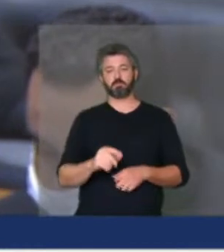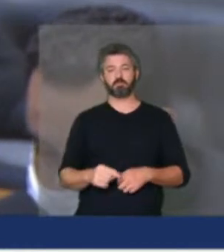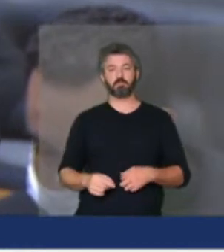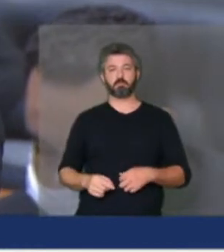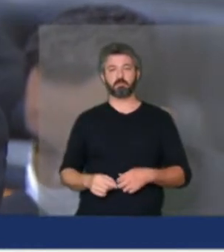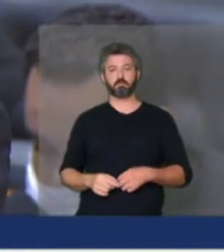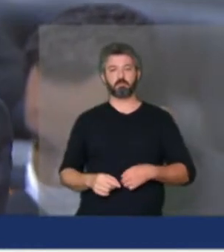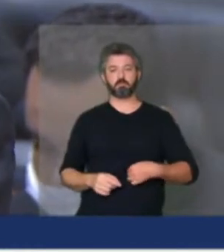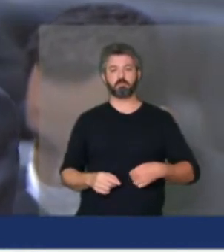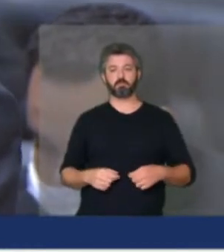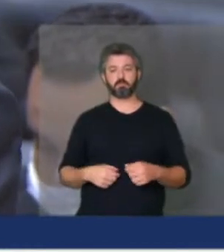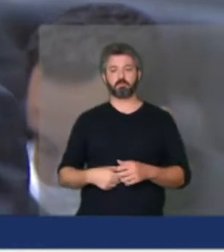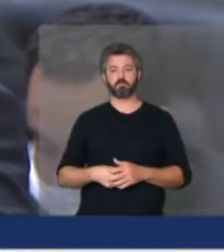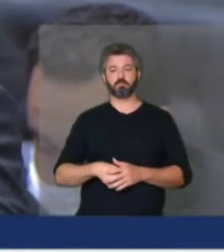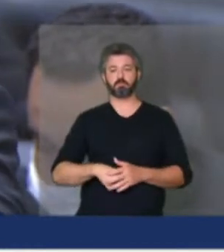NÃO PELO MDB. -- [DEPUTADO]: PELO MDB E